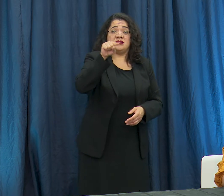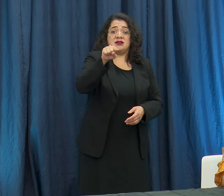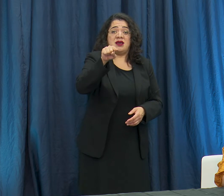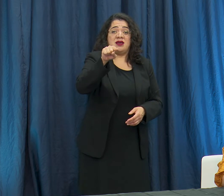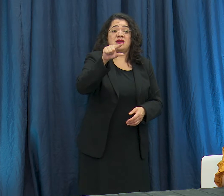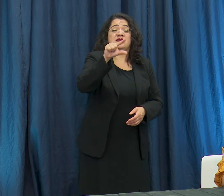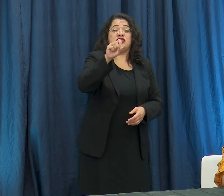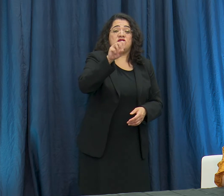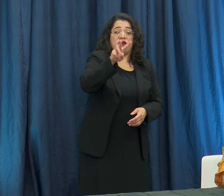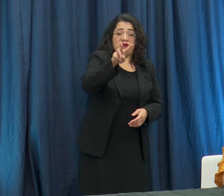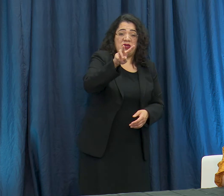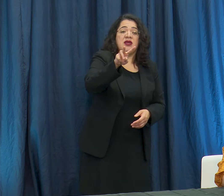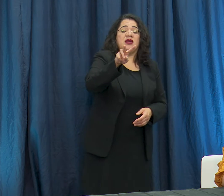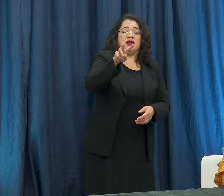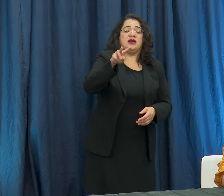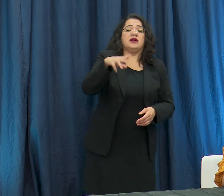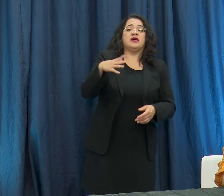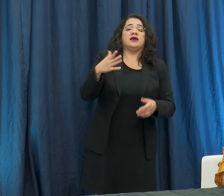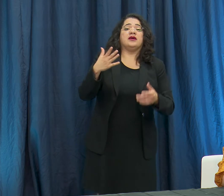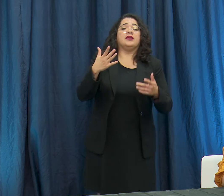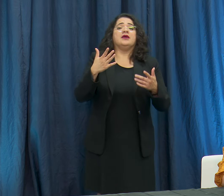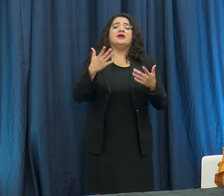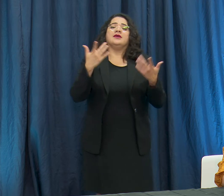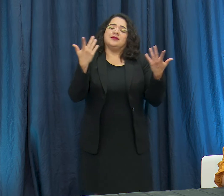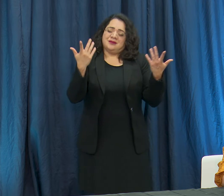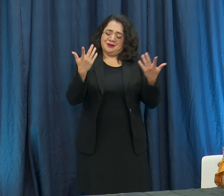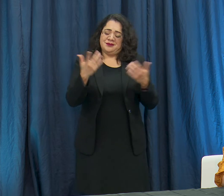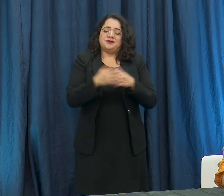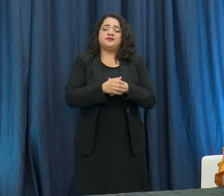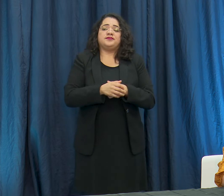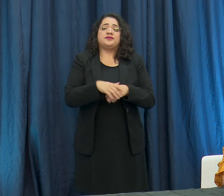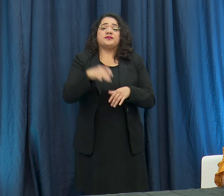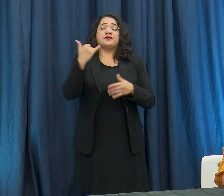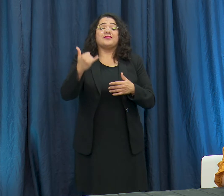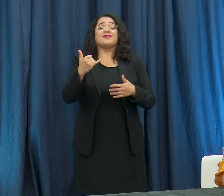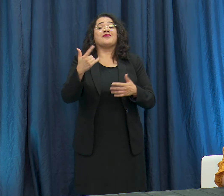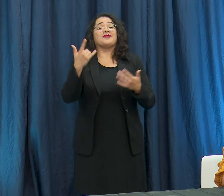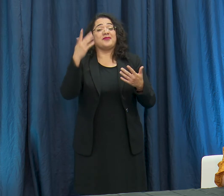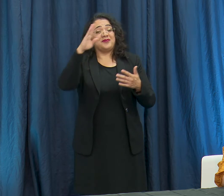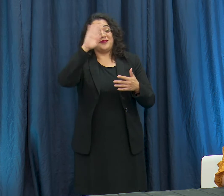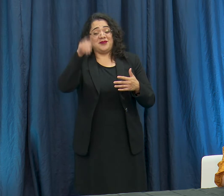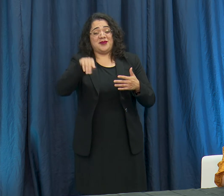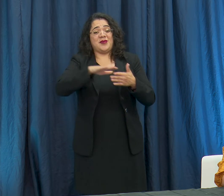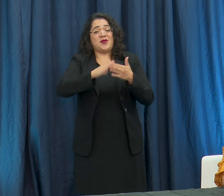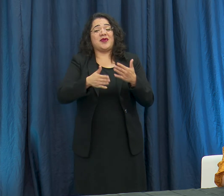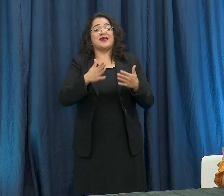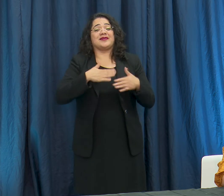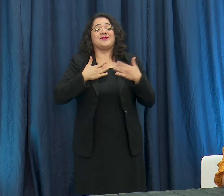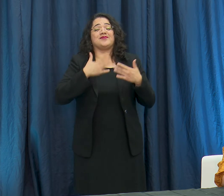mucho por favore vc10 a los negocios y hacen protección que ellos están muy